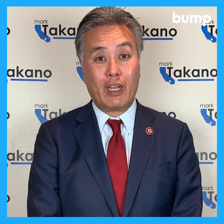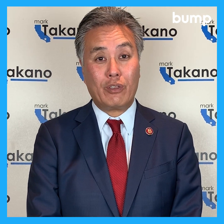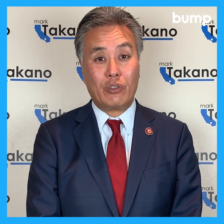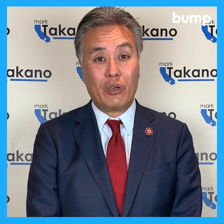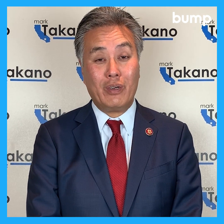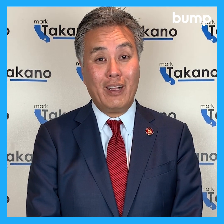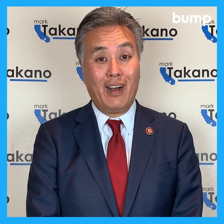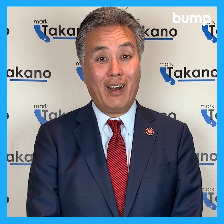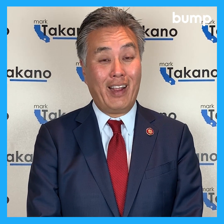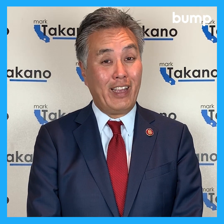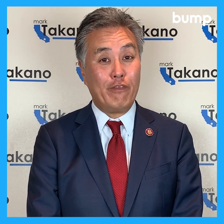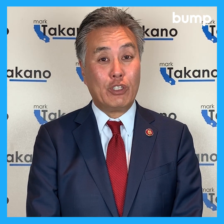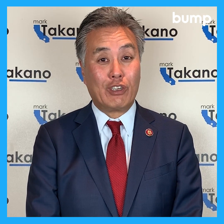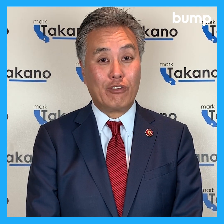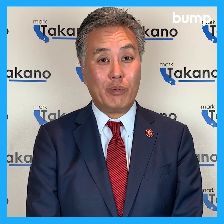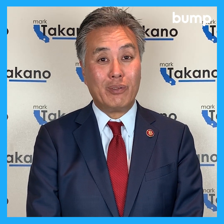debería ser permitido hacerlo, y tienen mucho que aportar.